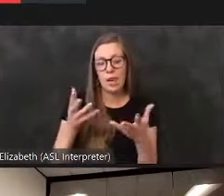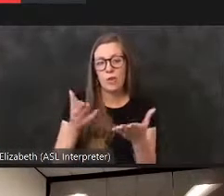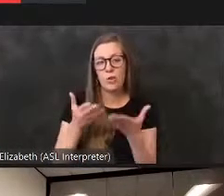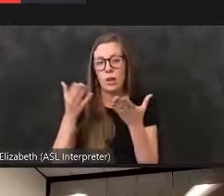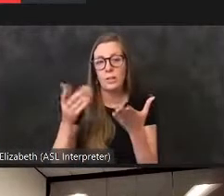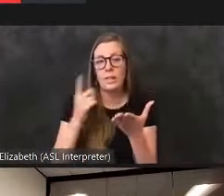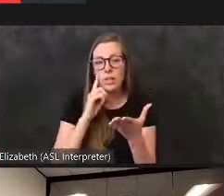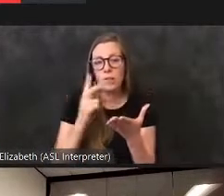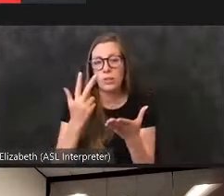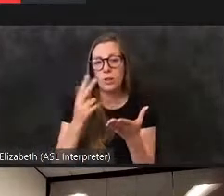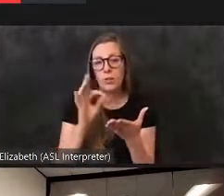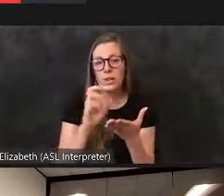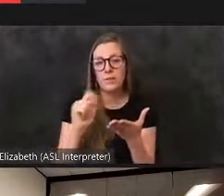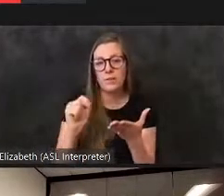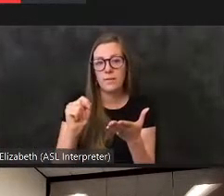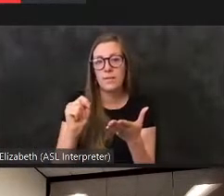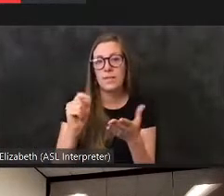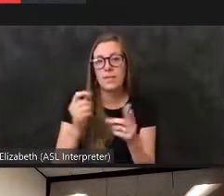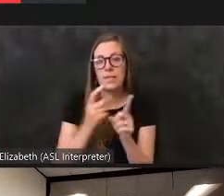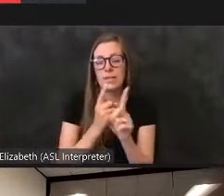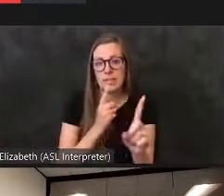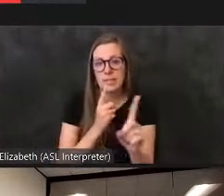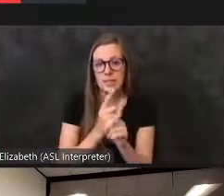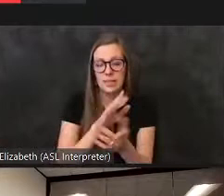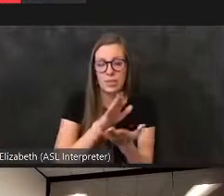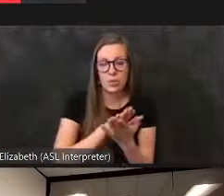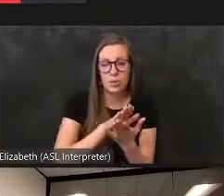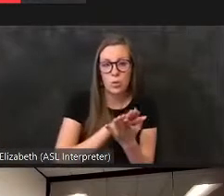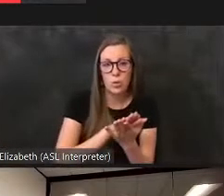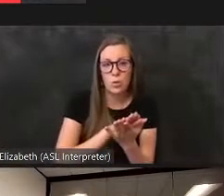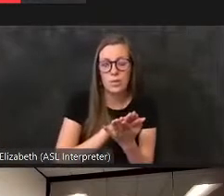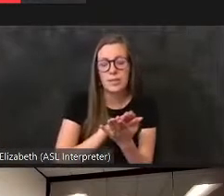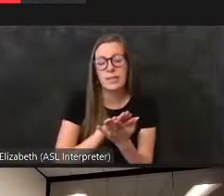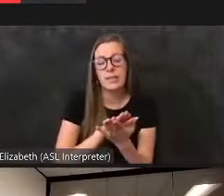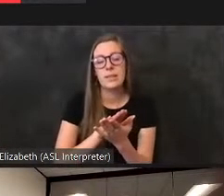publico las recomendaciones de 6 pies en esas escuelas entre escritorios,